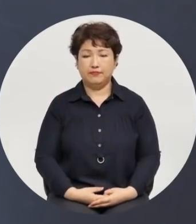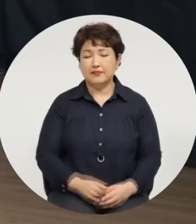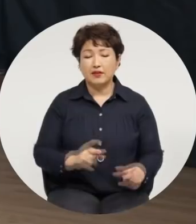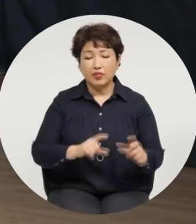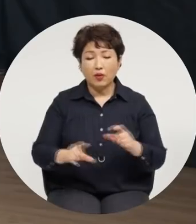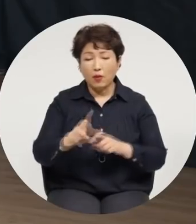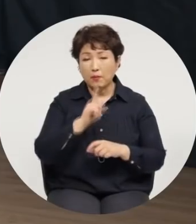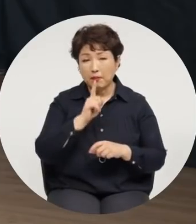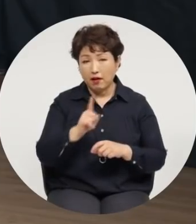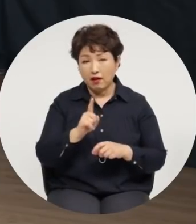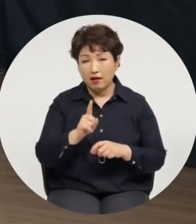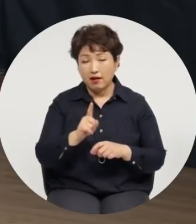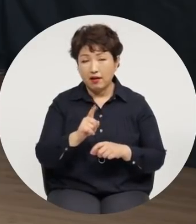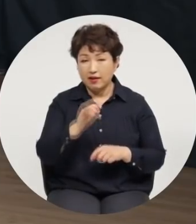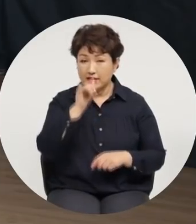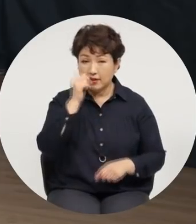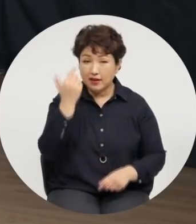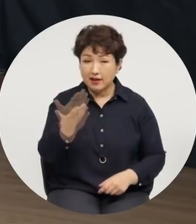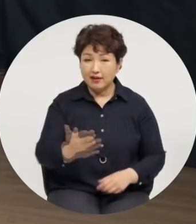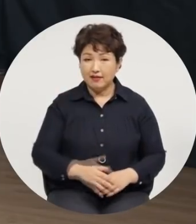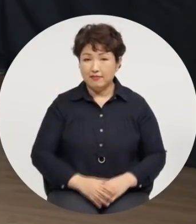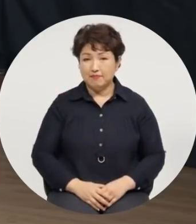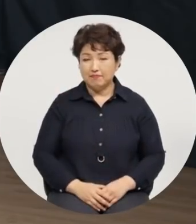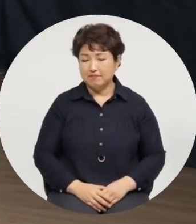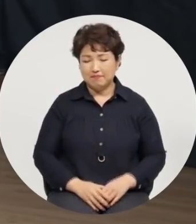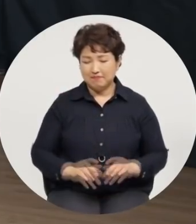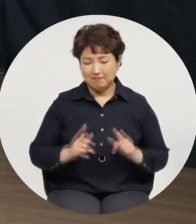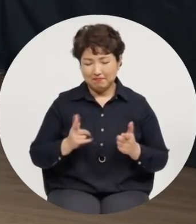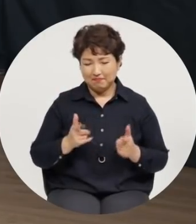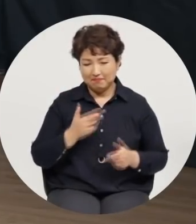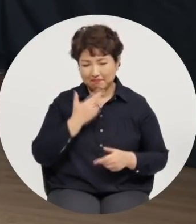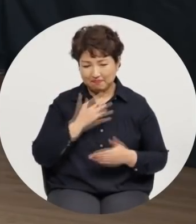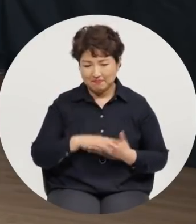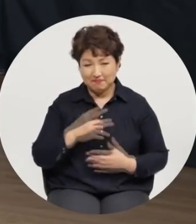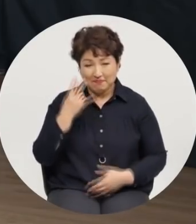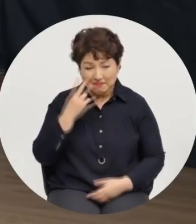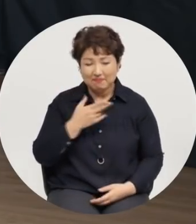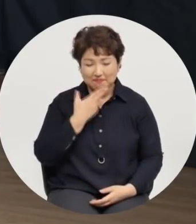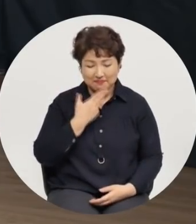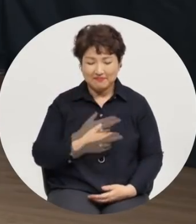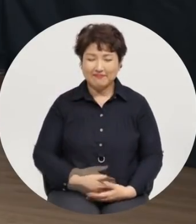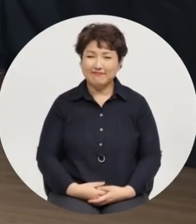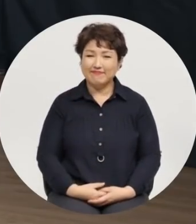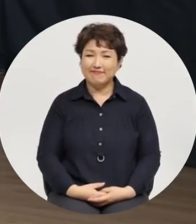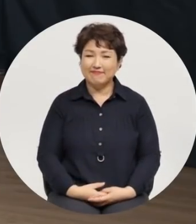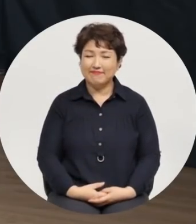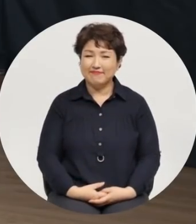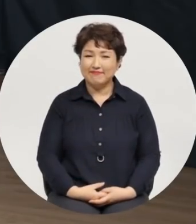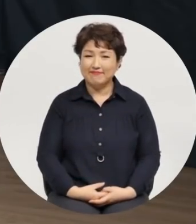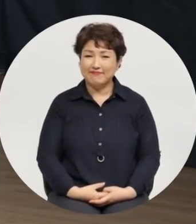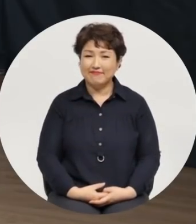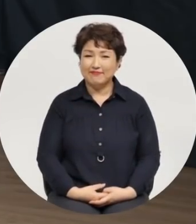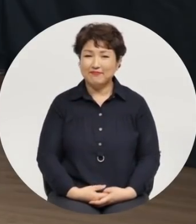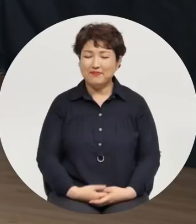(스님) 더 할 얘기가 있어요? (질문자) 아니요 (스님) 없지요? (질문자) 네 없고요